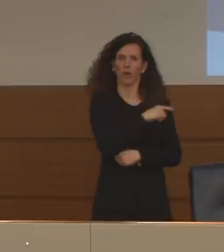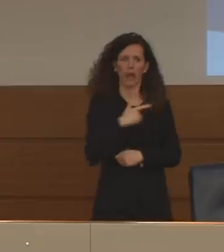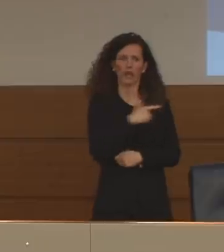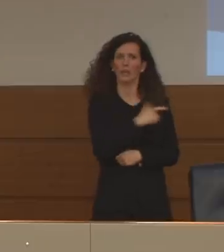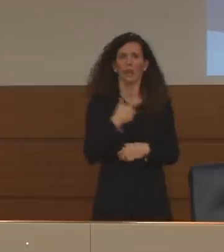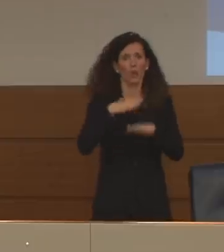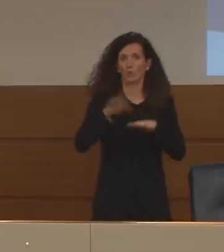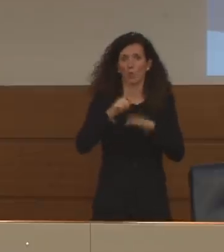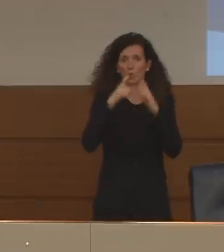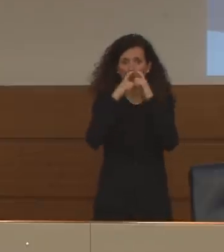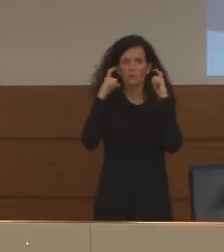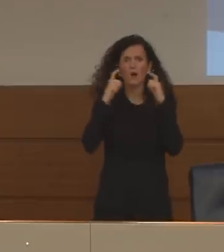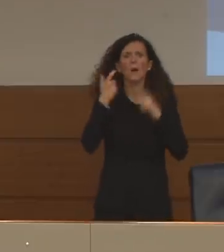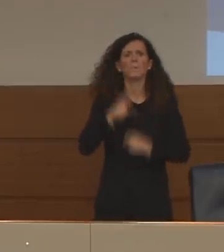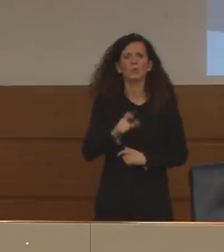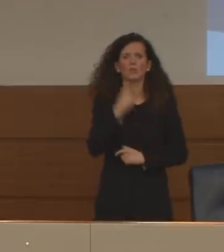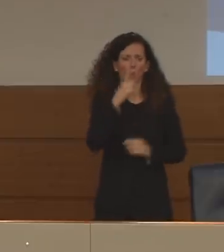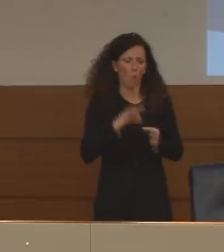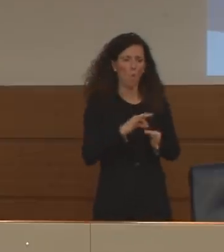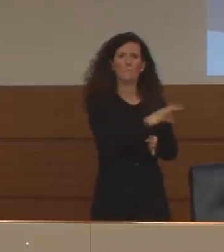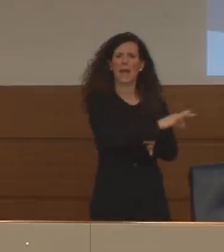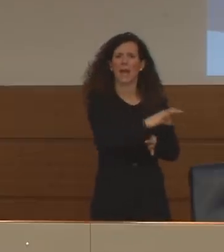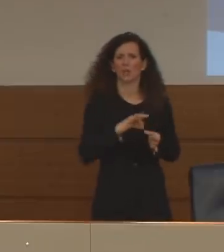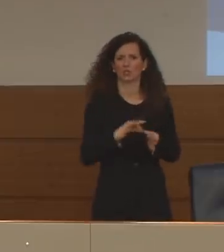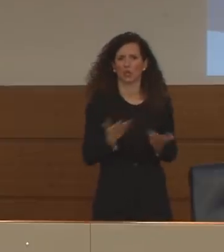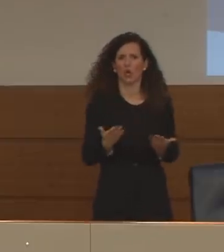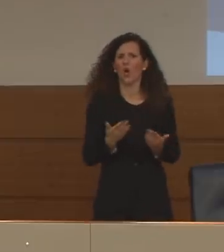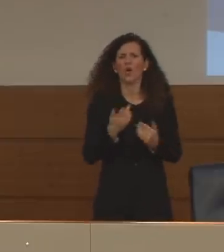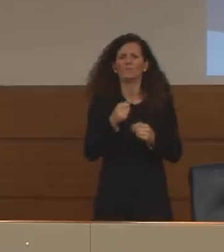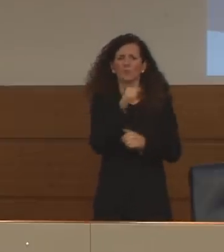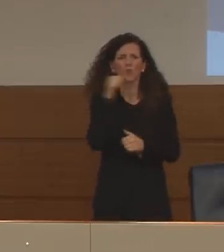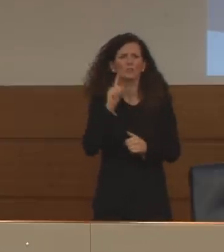mezzo di distanza e non c'è nessun motivo di indossarla quindi è molto